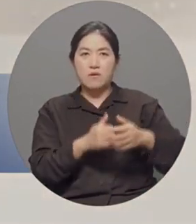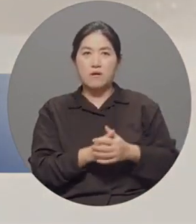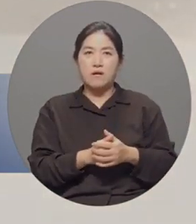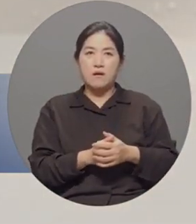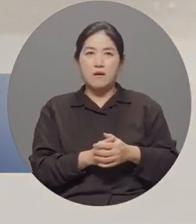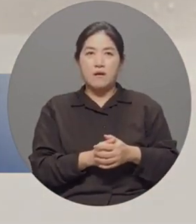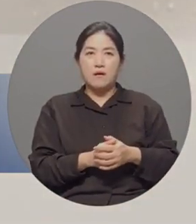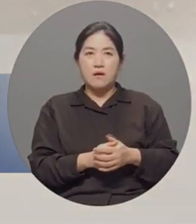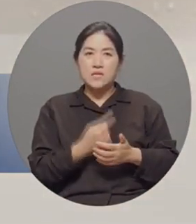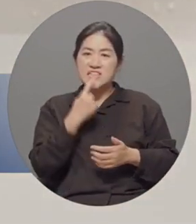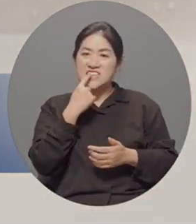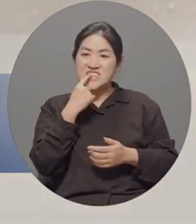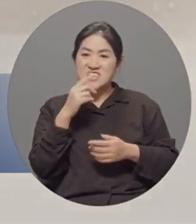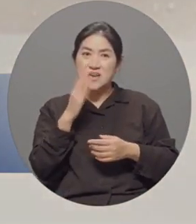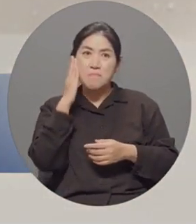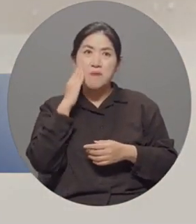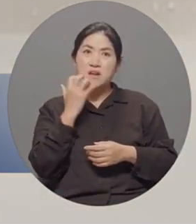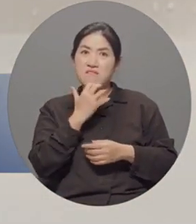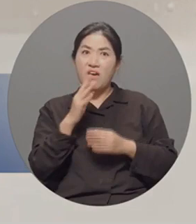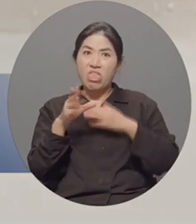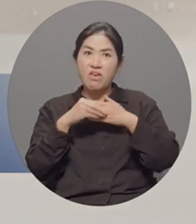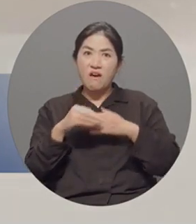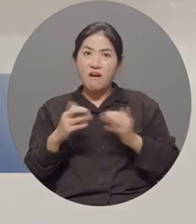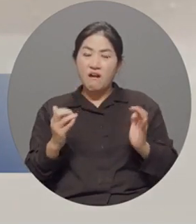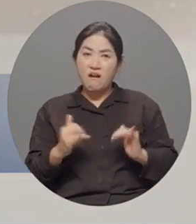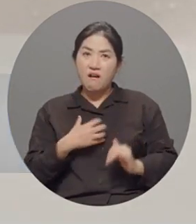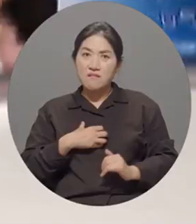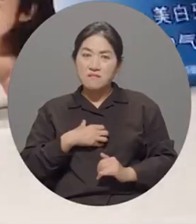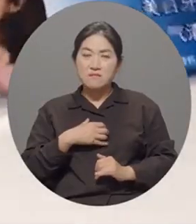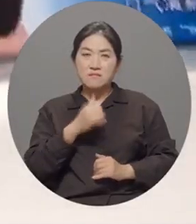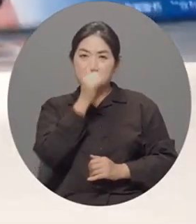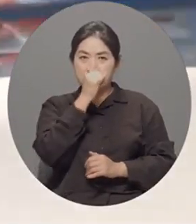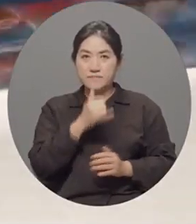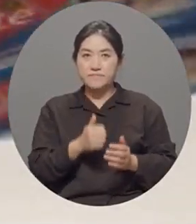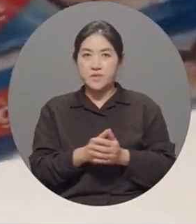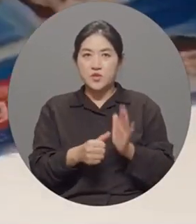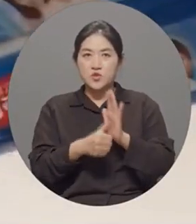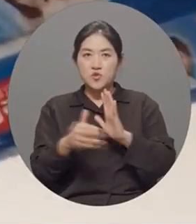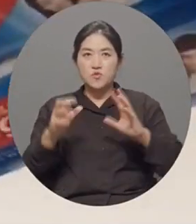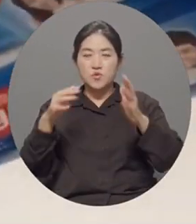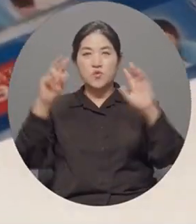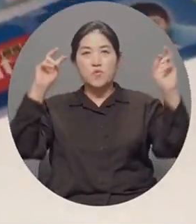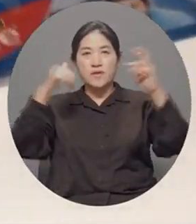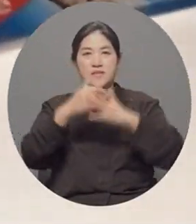치아가 파란색으로 물들면 어떡하지라는 걱정이 들 정도로.